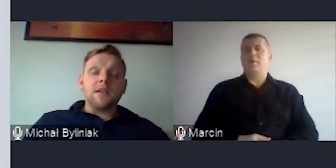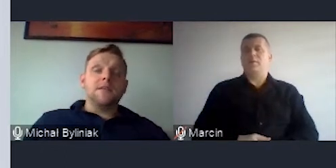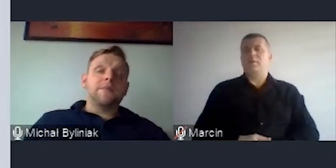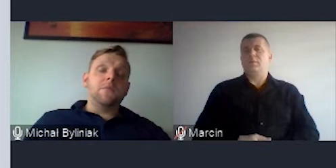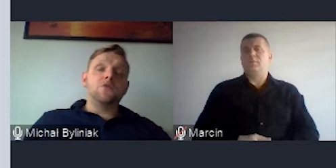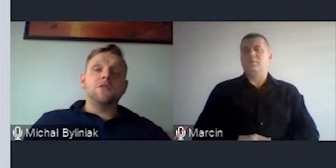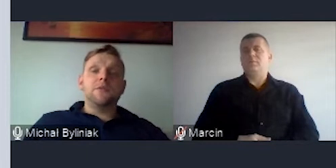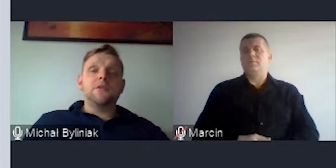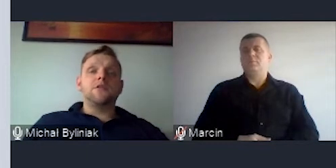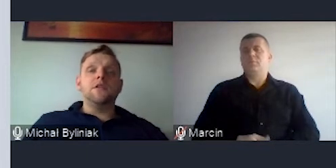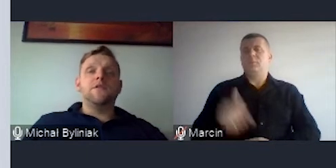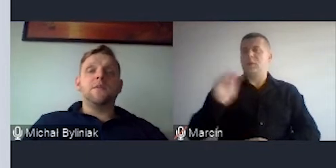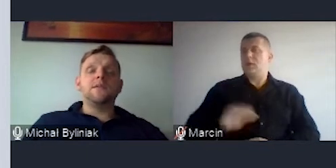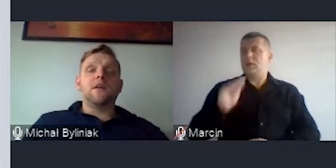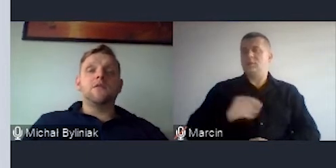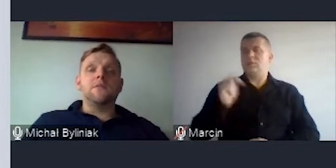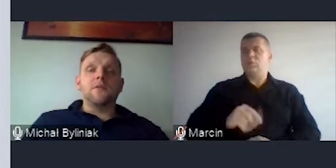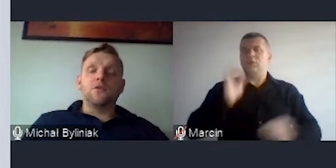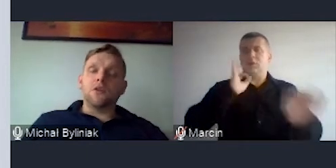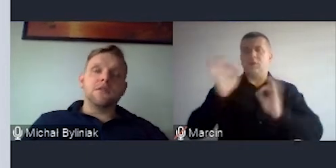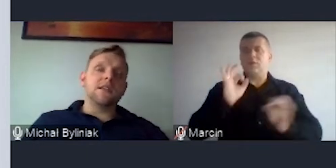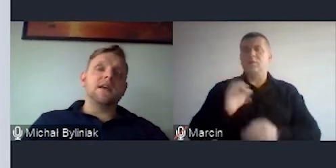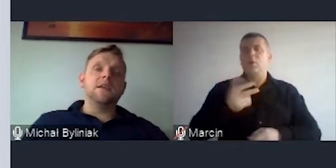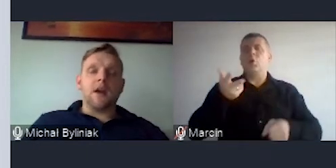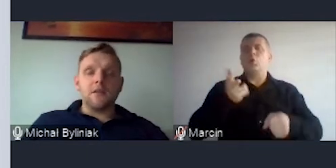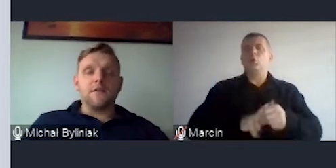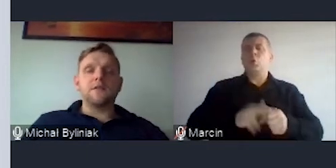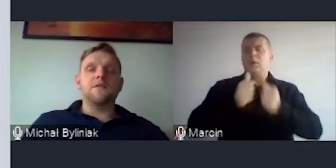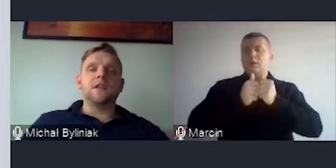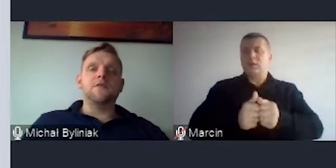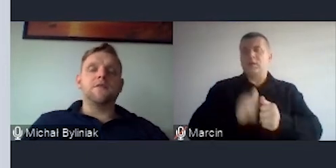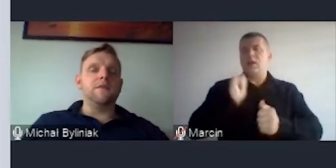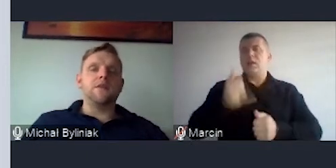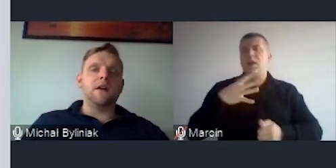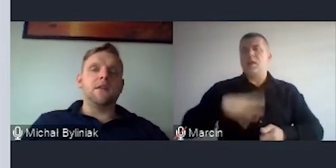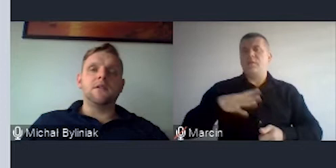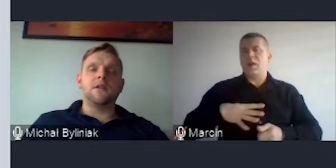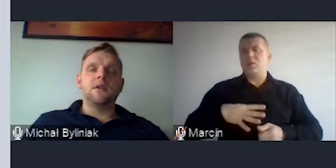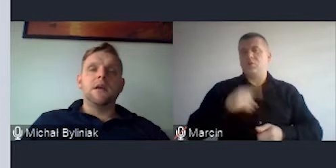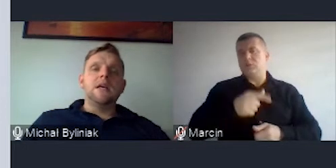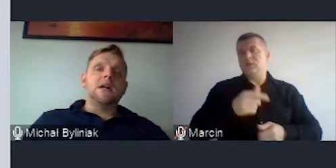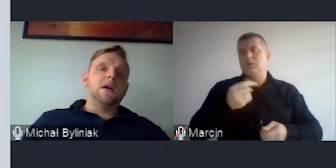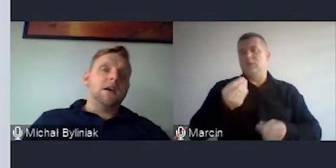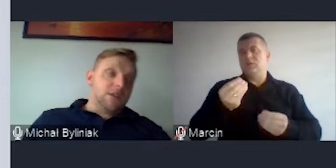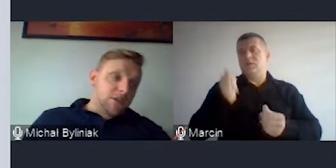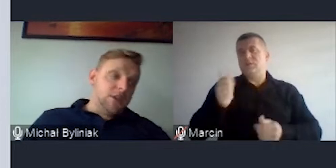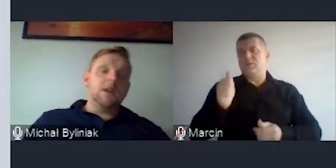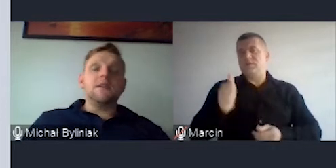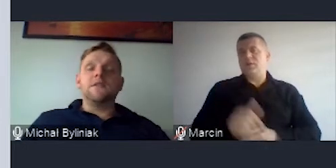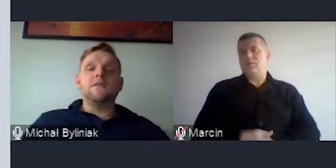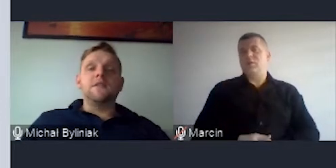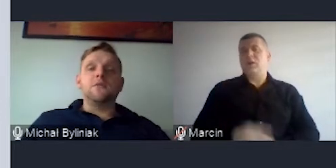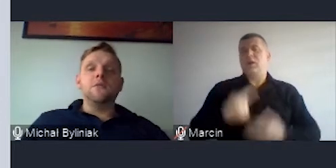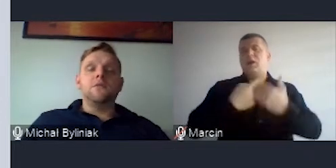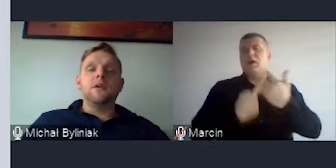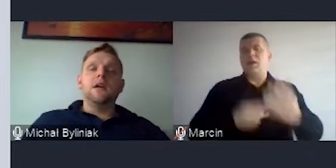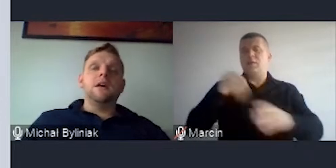Poza tym, musi być informacja o tym które to zadanie, jaka to wartość wydatków kwalifikowalnych, ile jest w tym VAT,